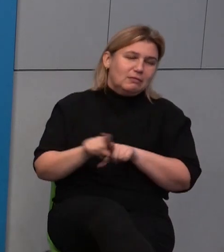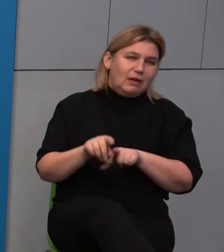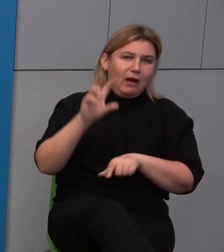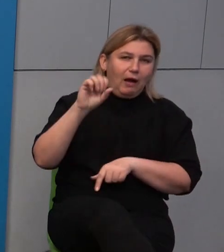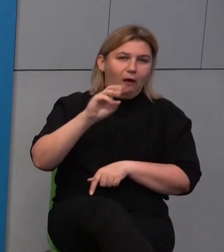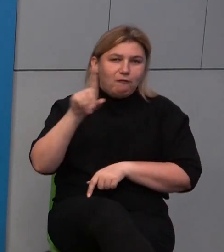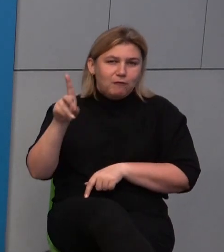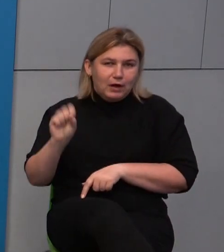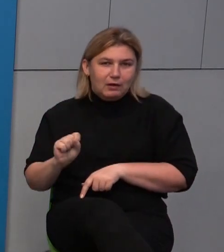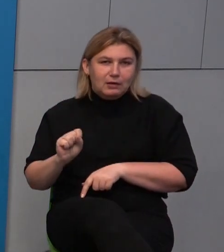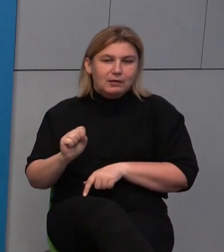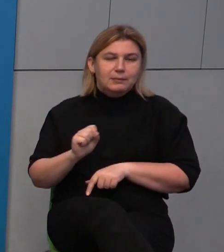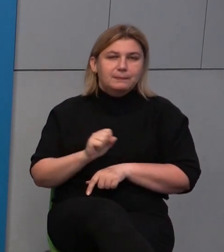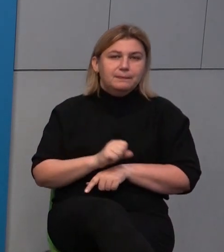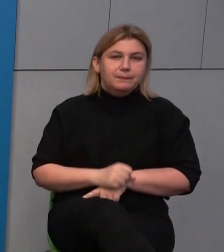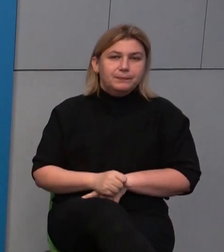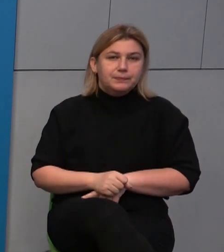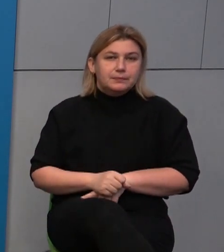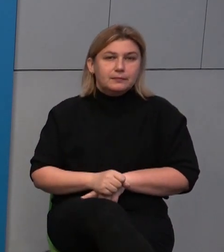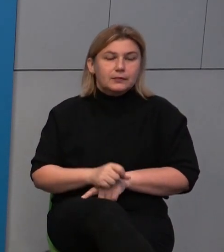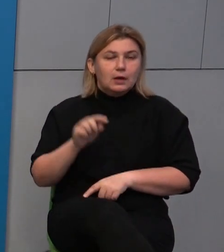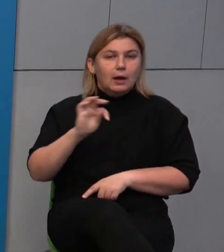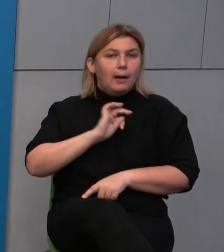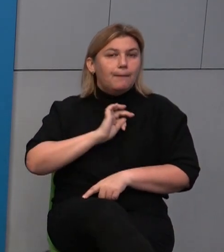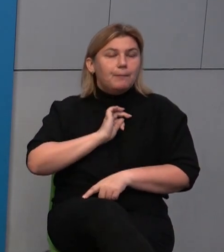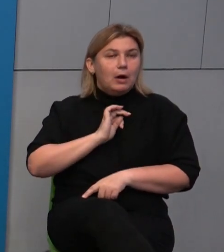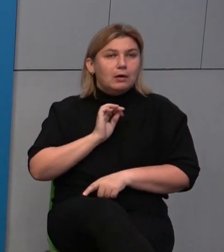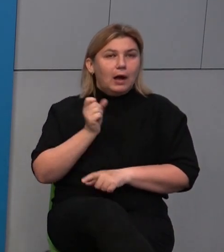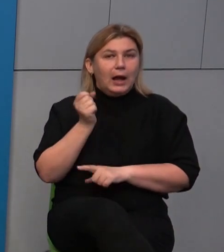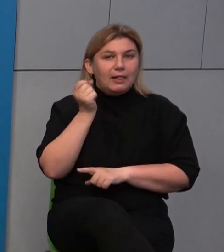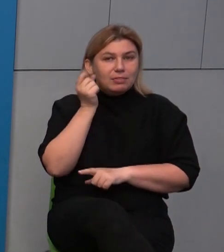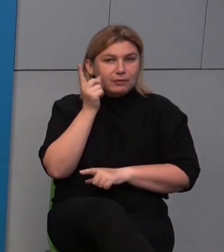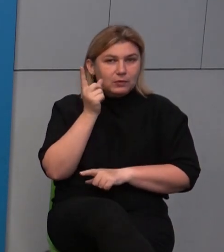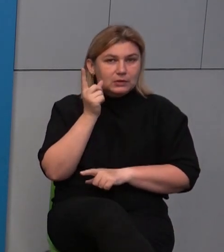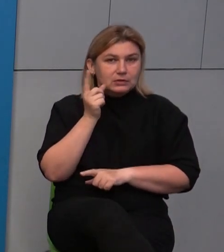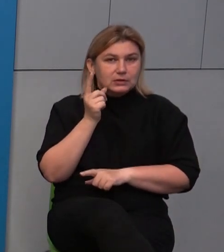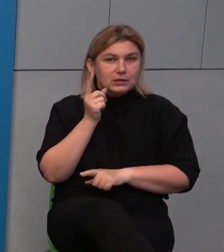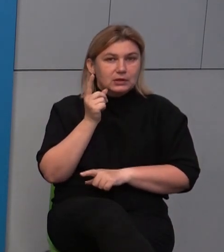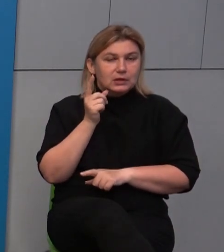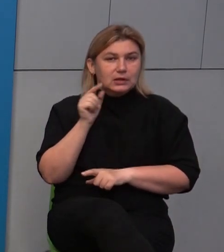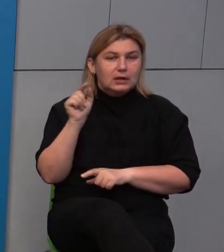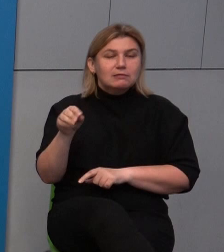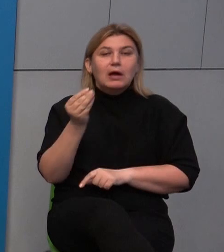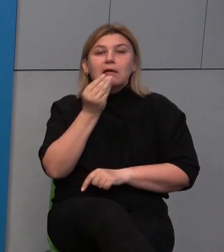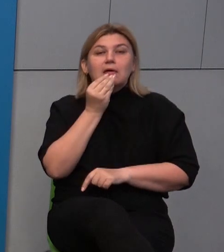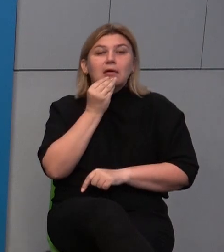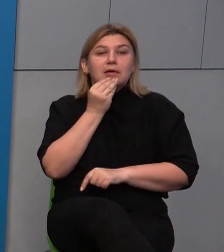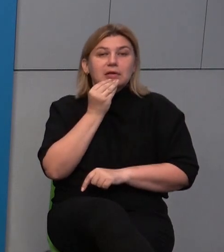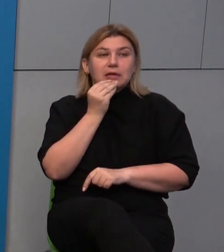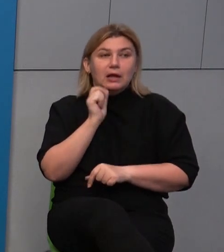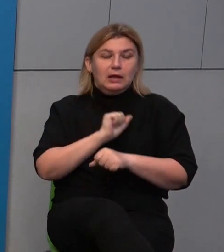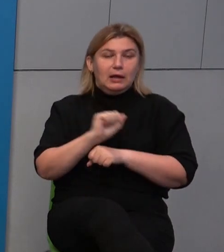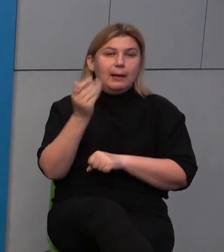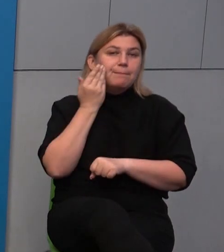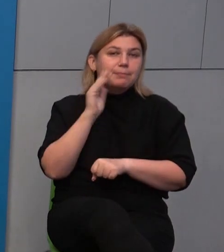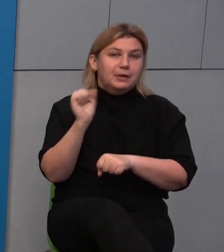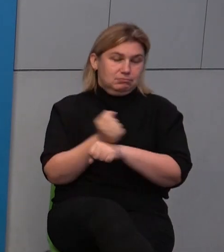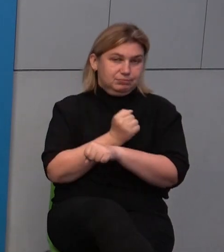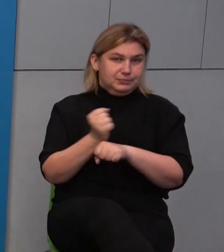I tę moją intuicję, że za tym jedzeniem kryje się bardzo poważna sprawa